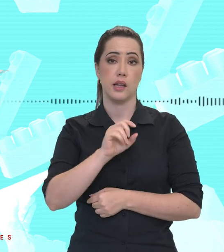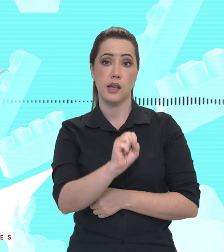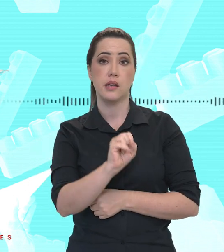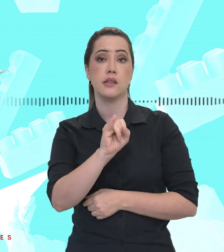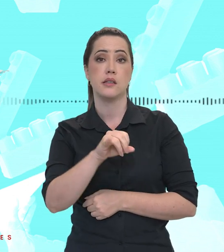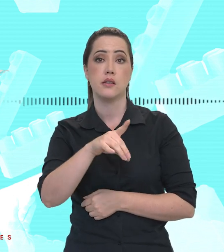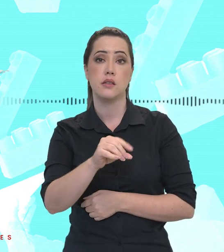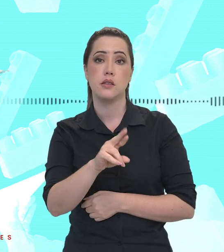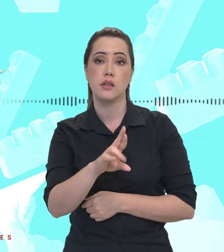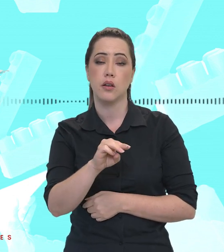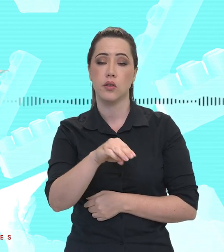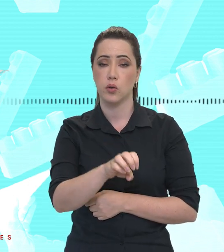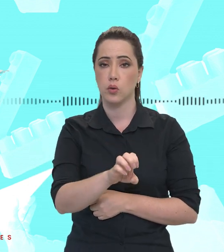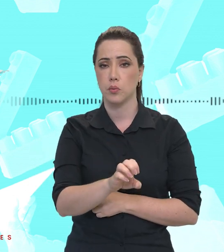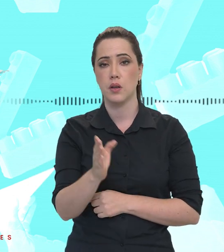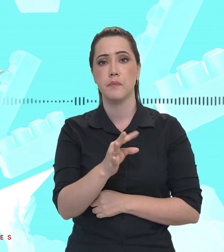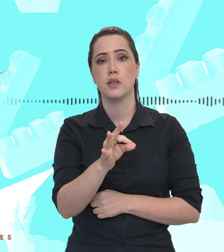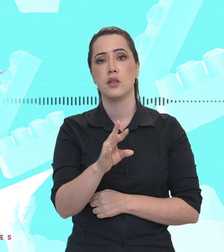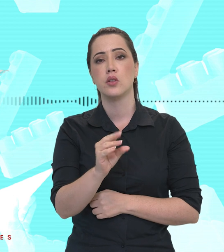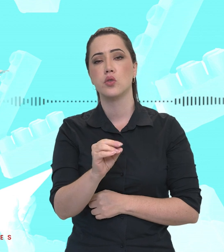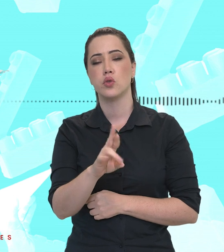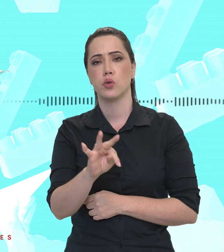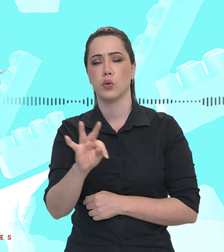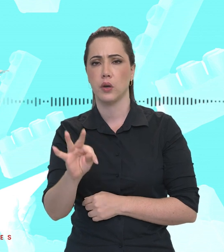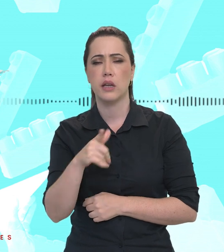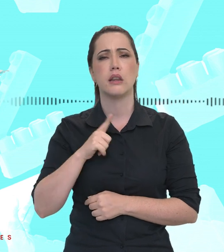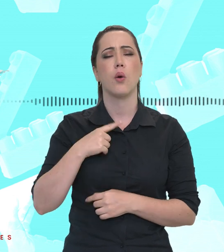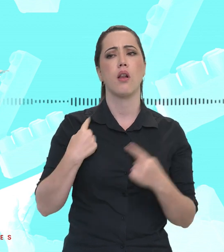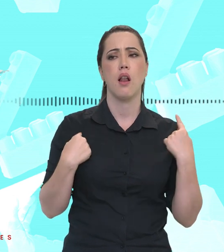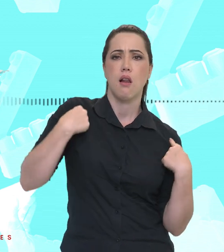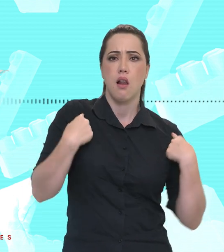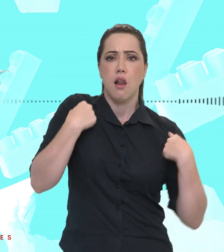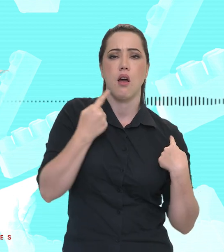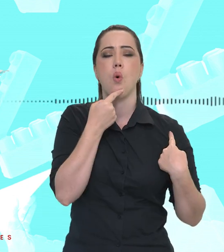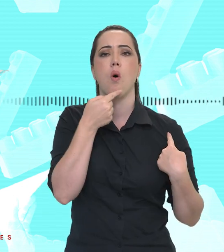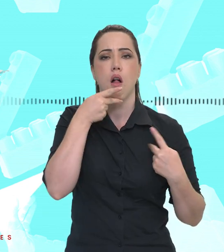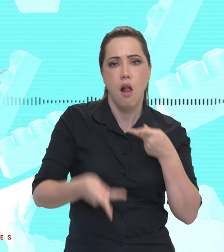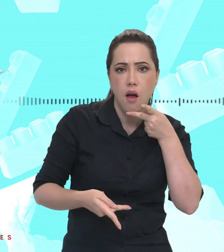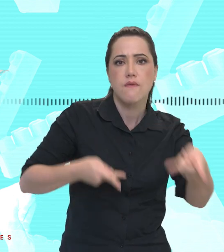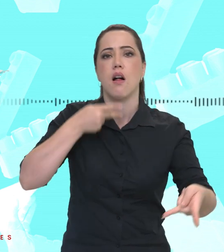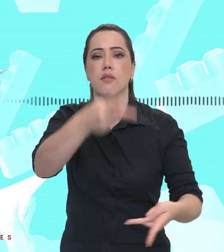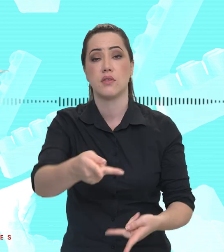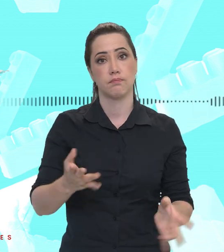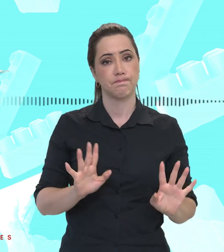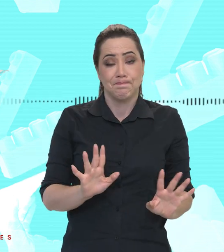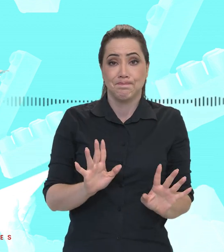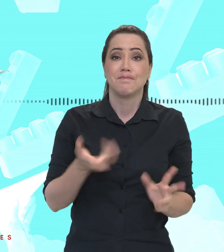de Tourette, um distúrbio neuropsiquiátrico caracterizado por múltiplos tiques, motores ou vocais.